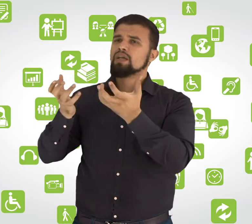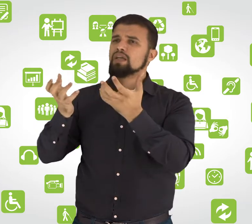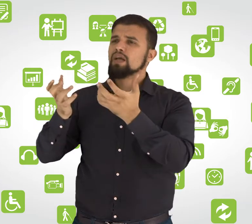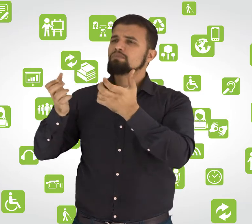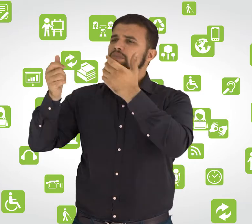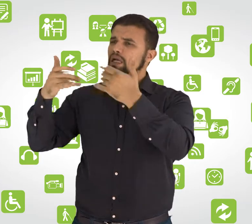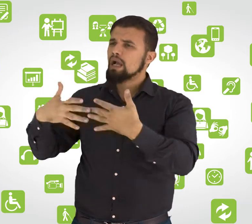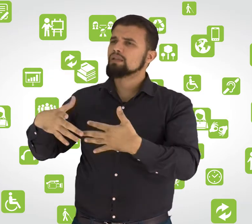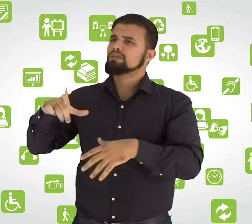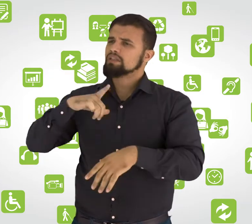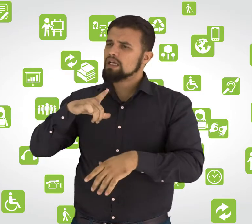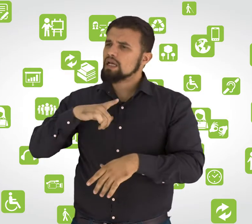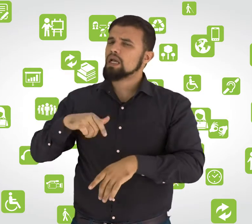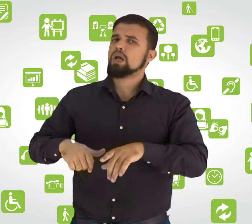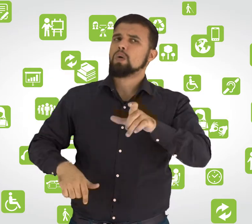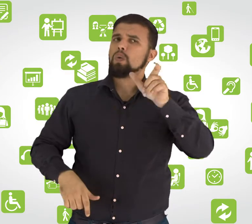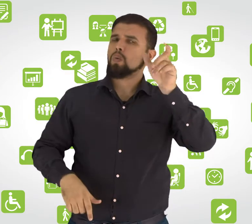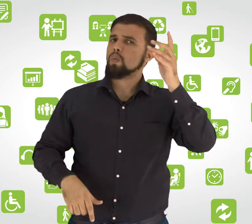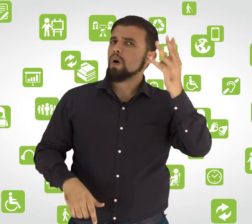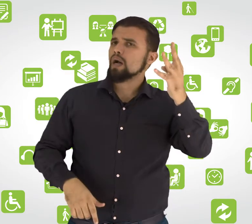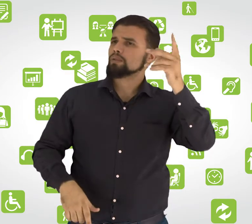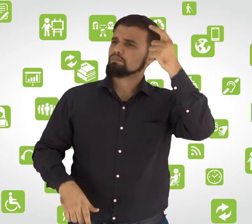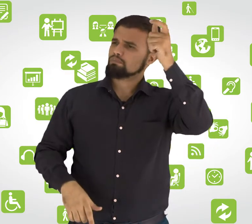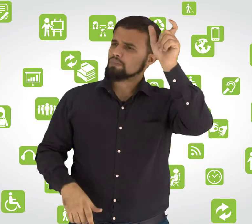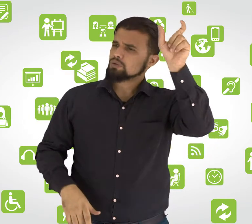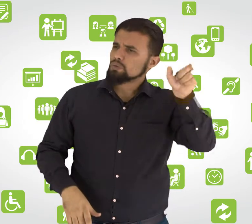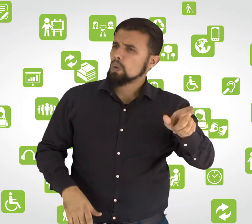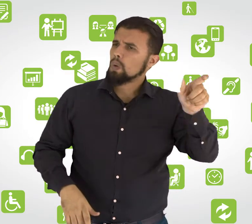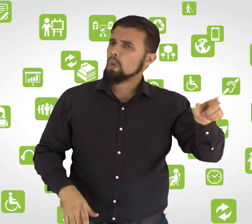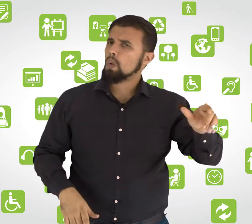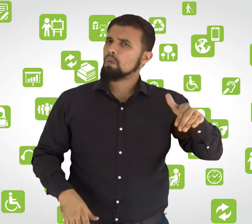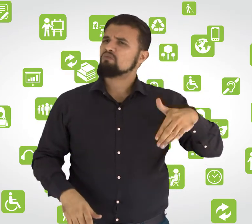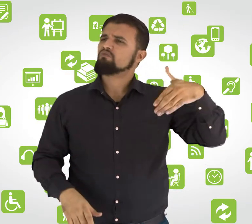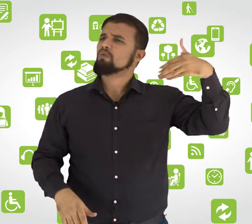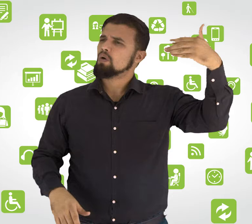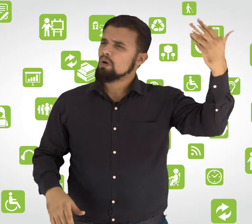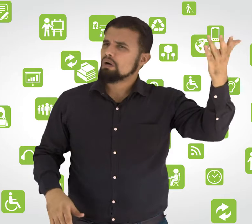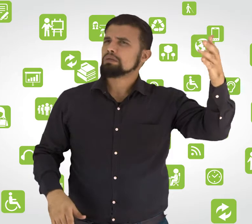E quero explicar algo sobre quatro amigos que estão fora do nosso espaço de interlocução